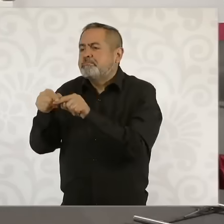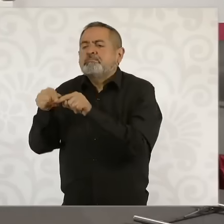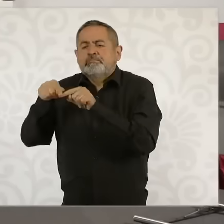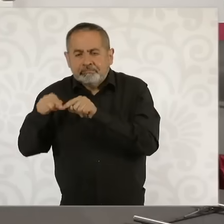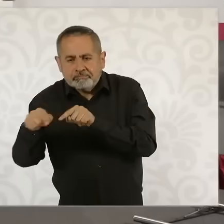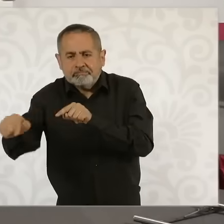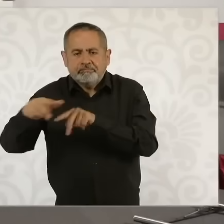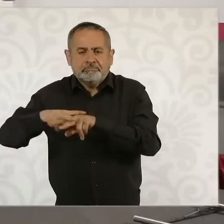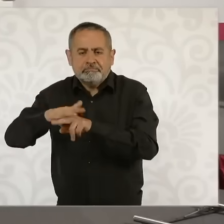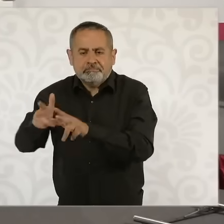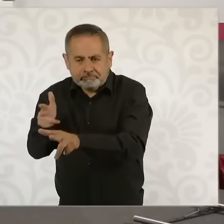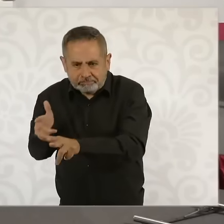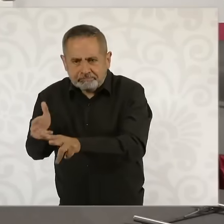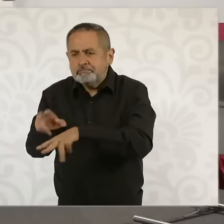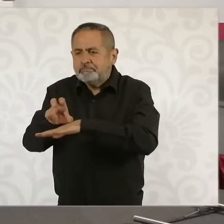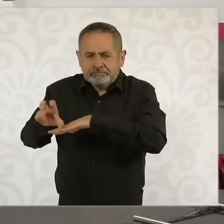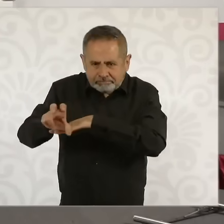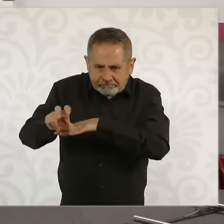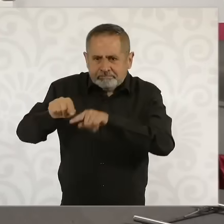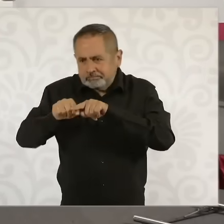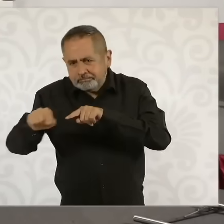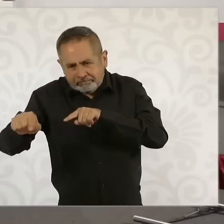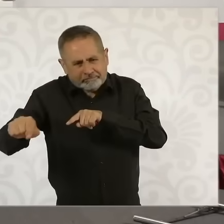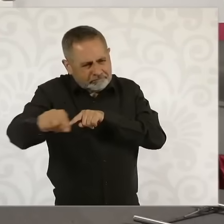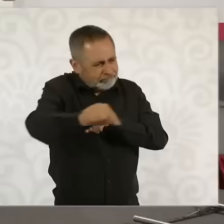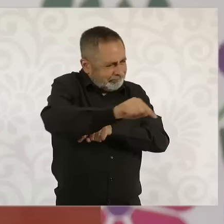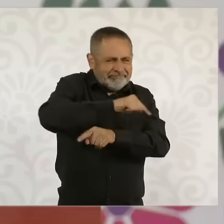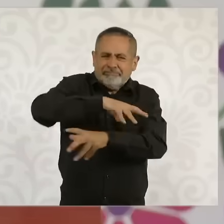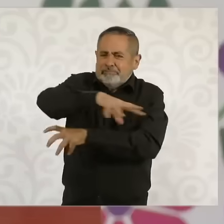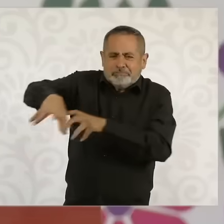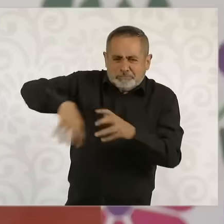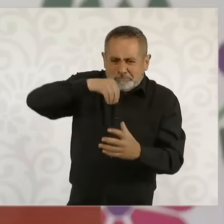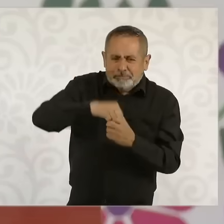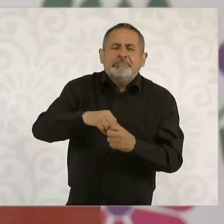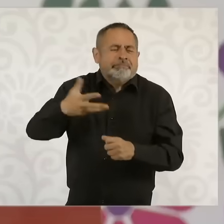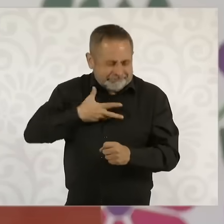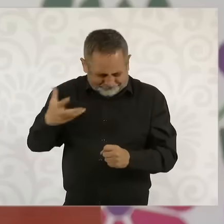del hotel a la estación del tren. También incluyen actividades cercanas a los hoteles. También se